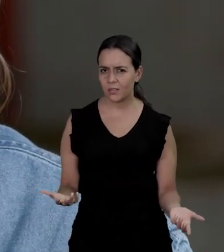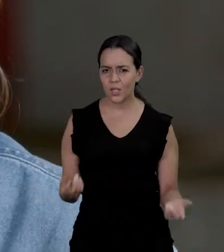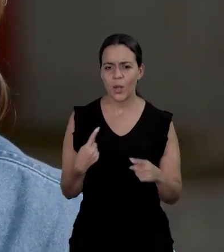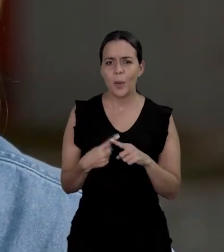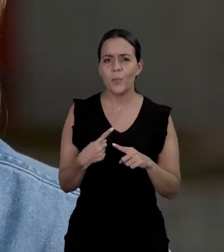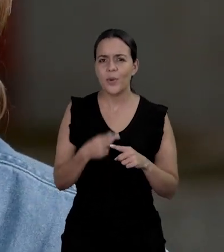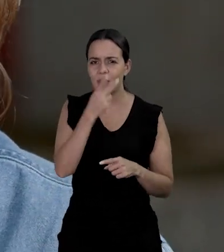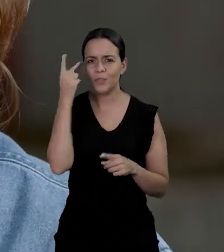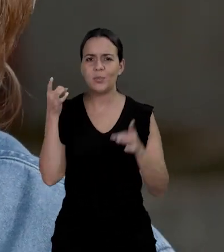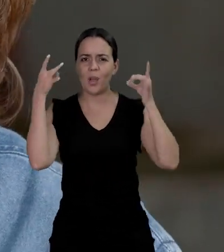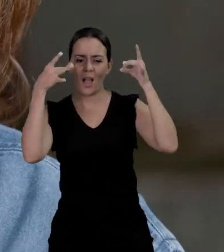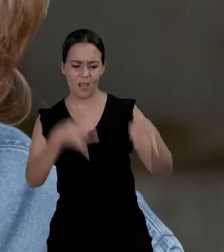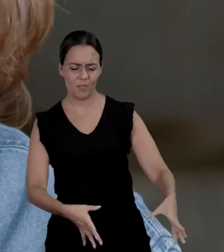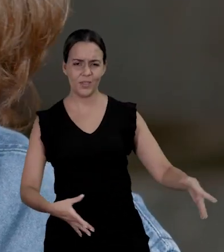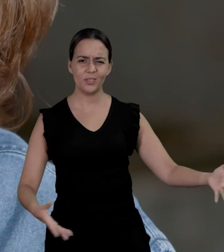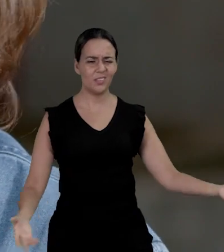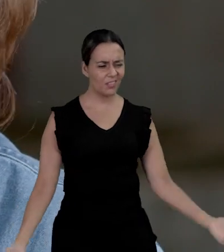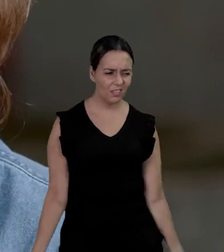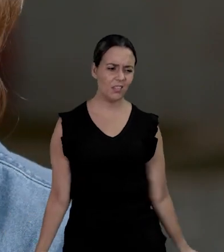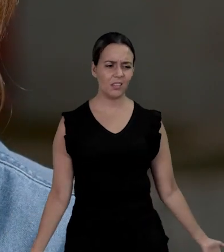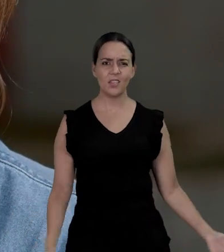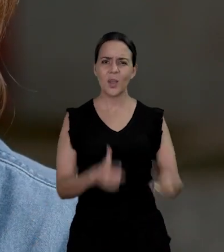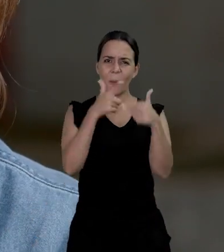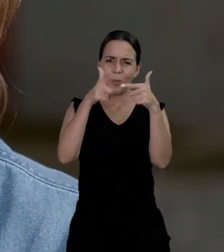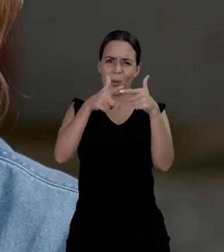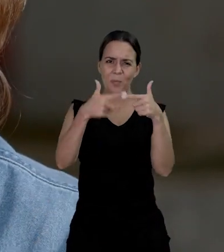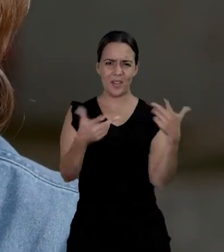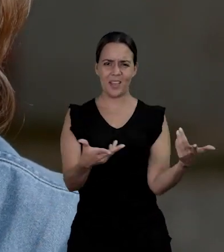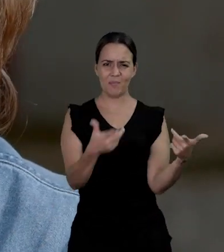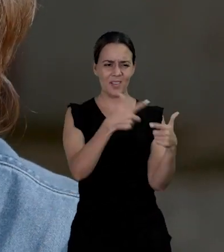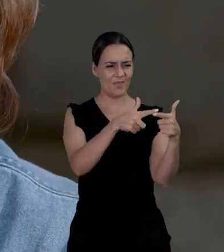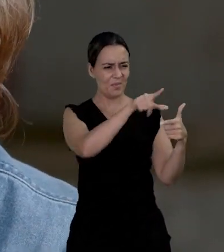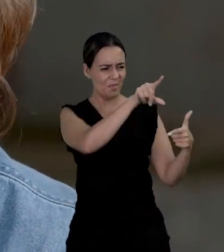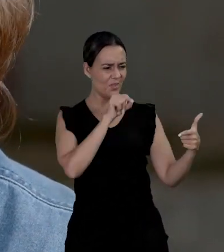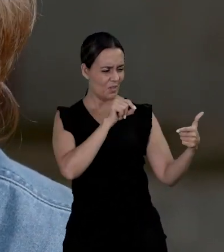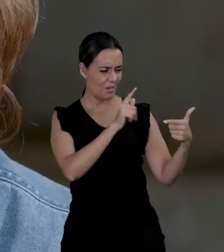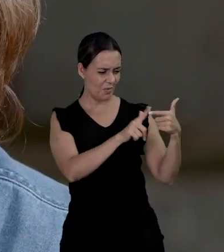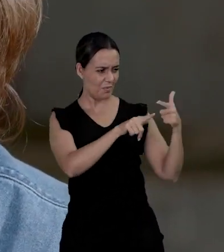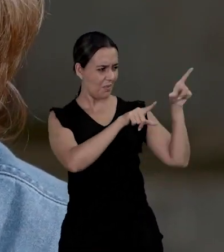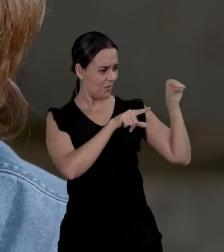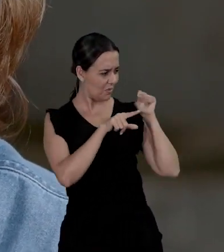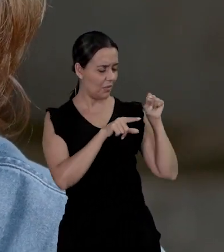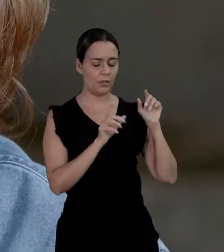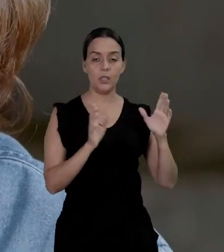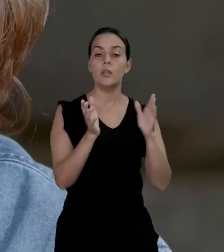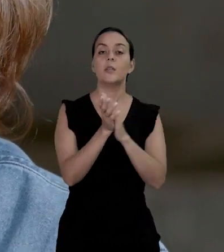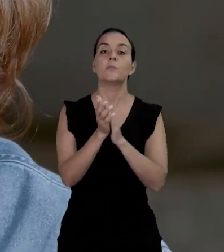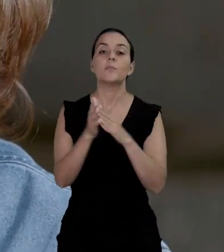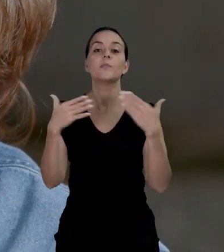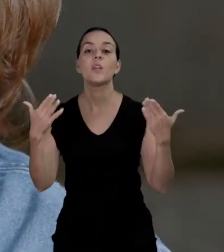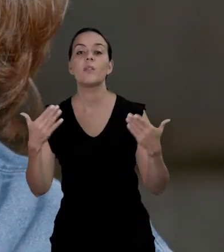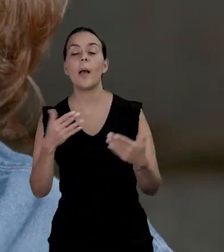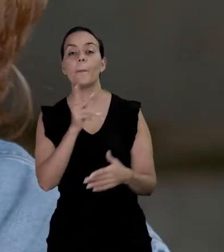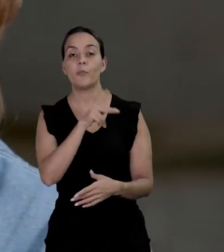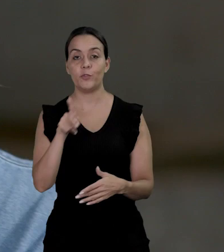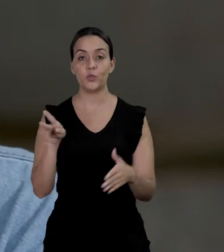óbvio porquê as pessoas abandonam, porquê elas não querem fazer, porque quem é que quer escolher problema na vida? Professor chega e fala: Então vamos lá, gente,